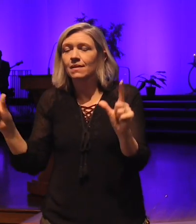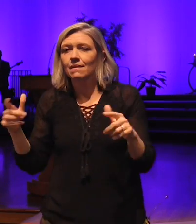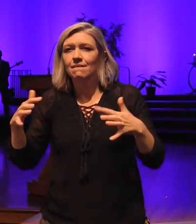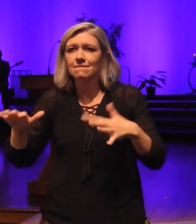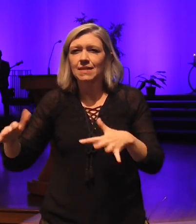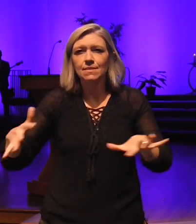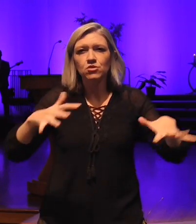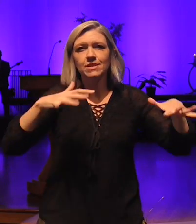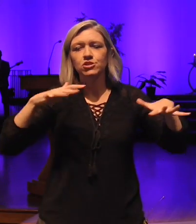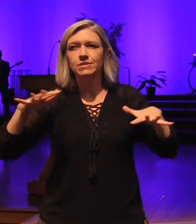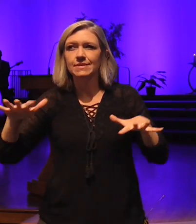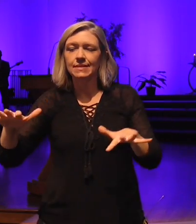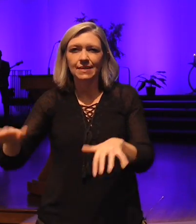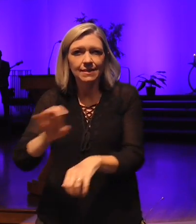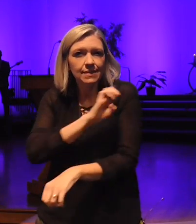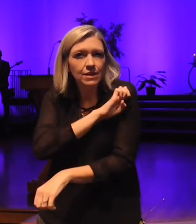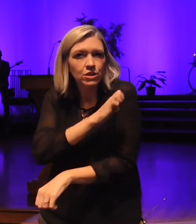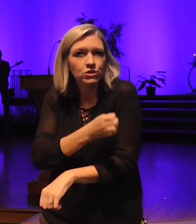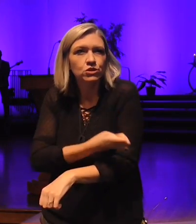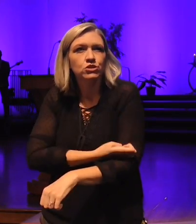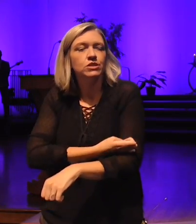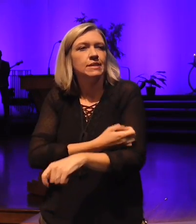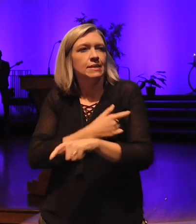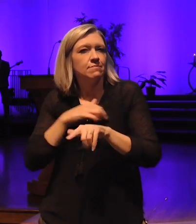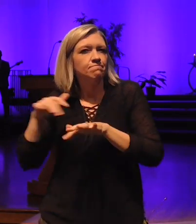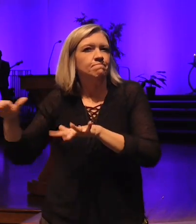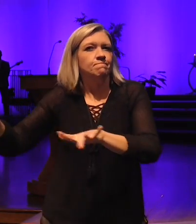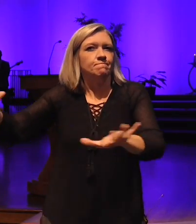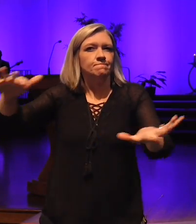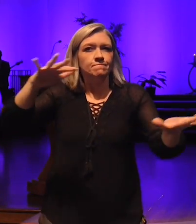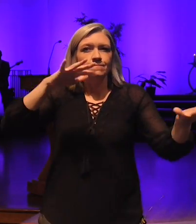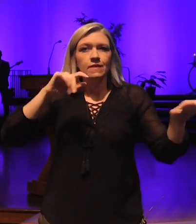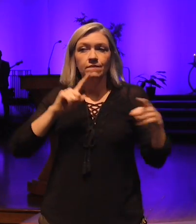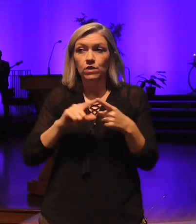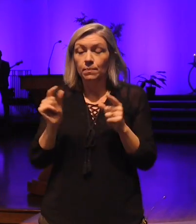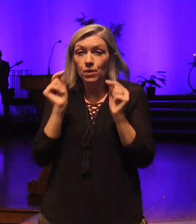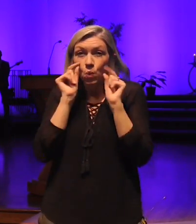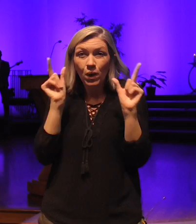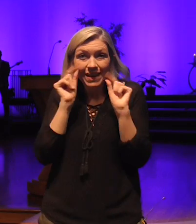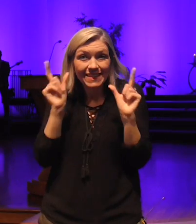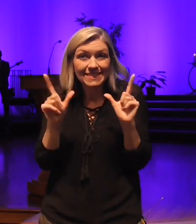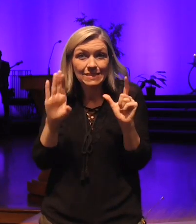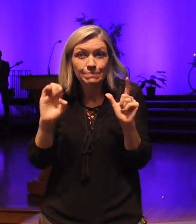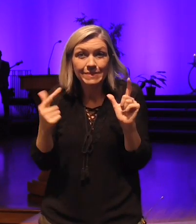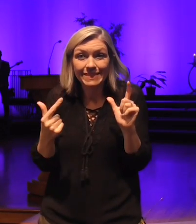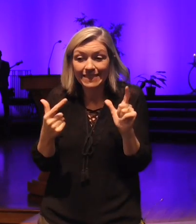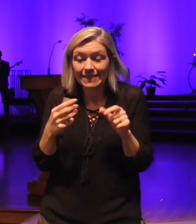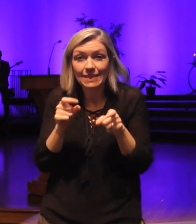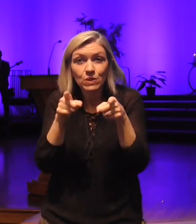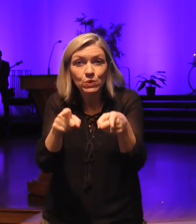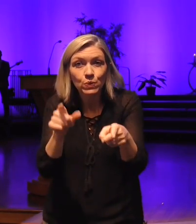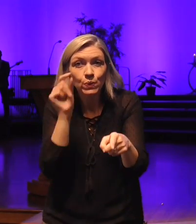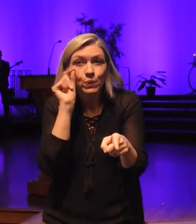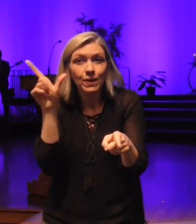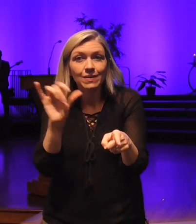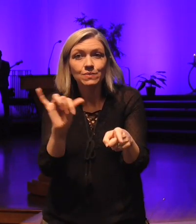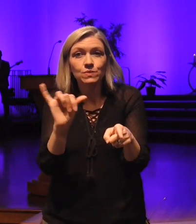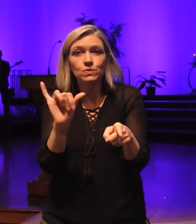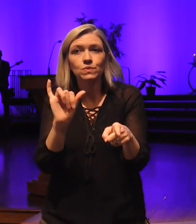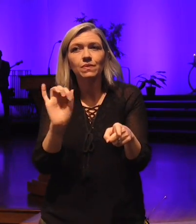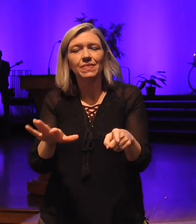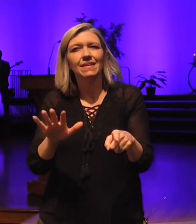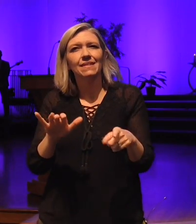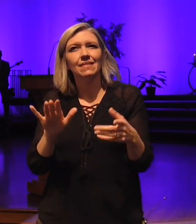una energía que se está emitiendo, pasa por estos seres despiertos y tú y se está llenando. nuestro